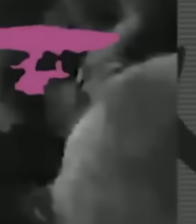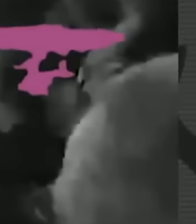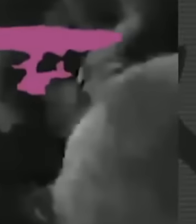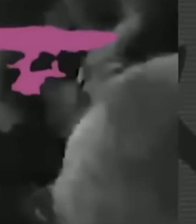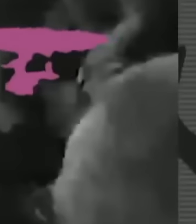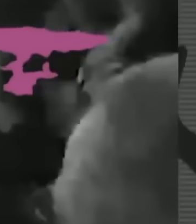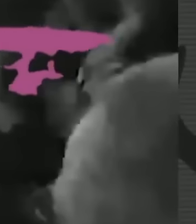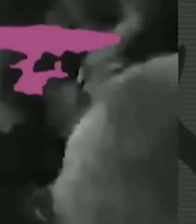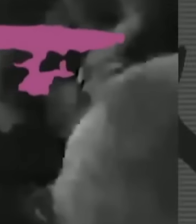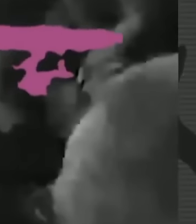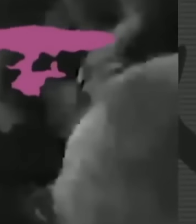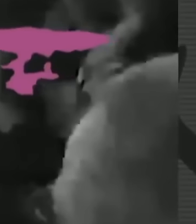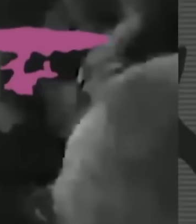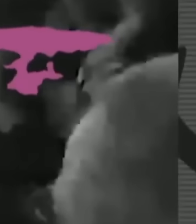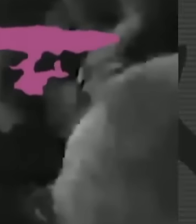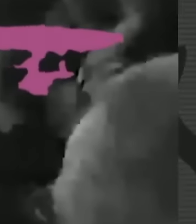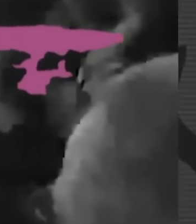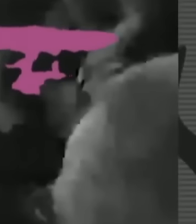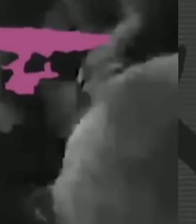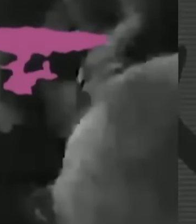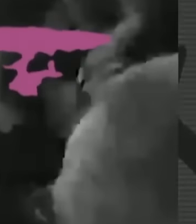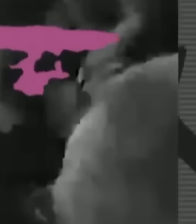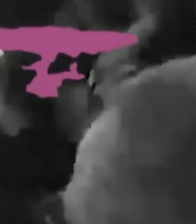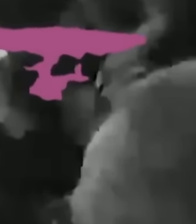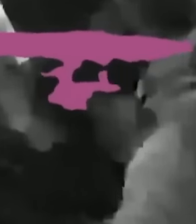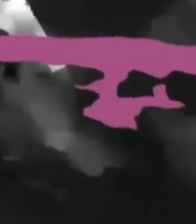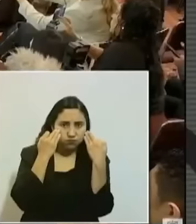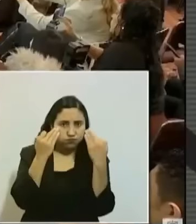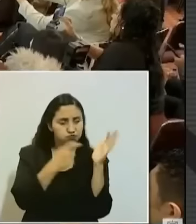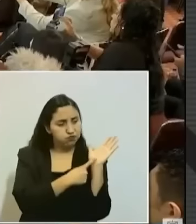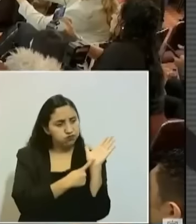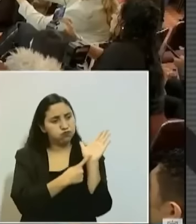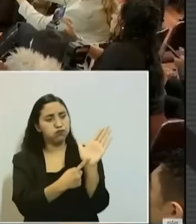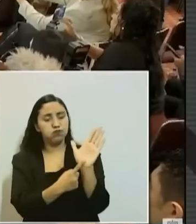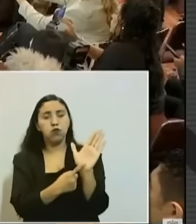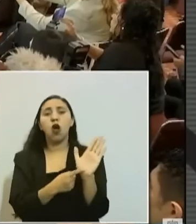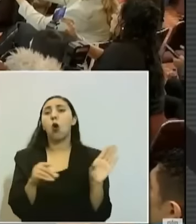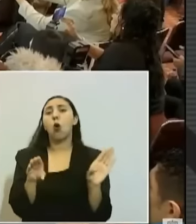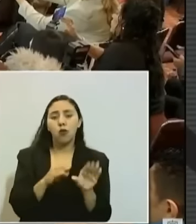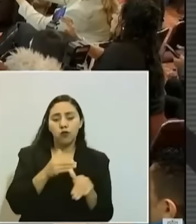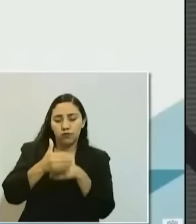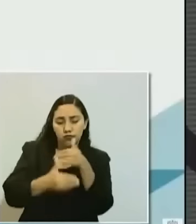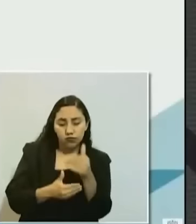Mentira. El fiscal general de Michoacán, Carlos Torres Piña, informó que las principales líneas de